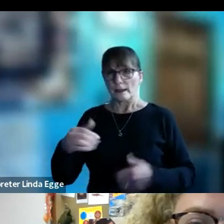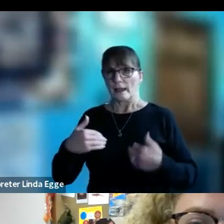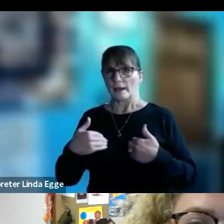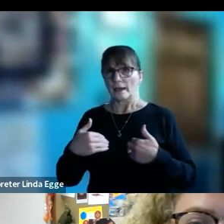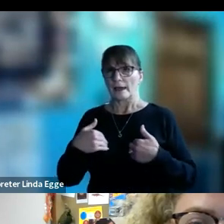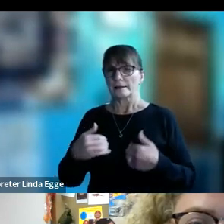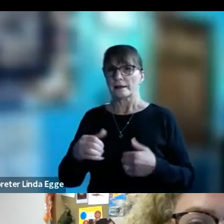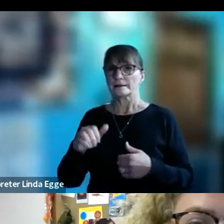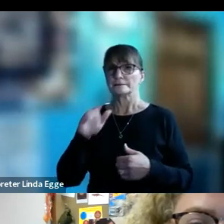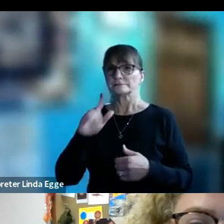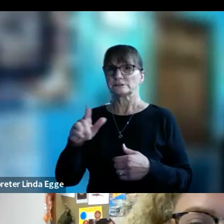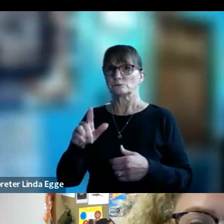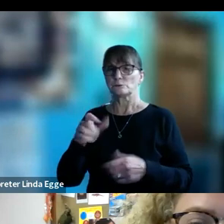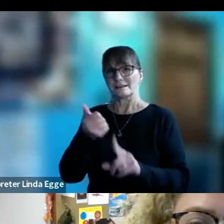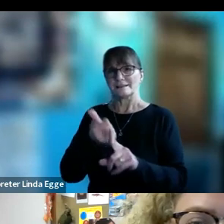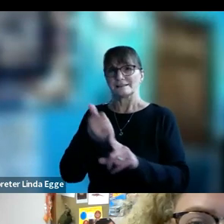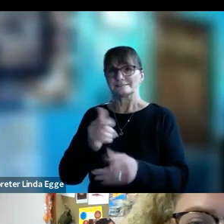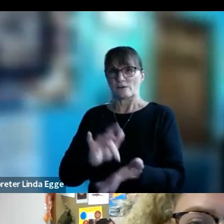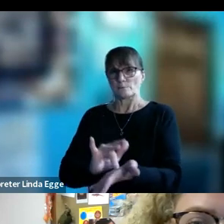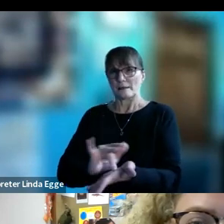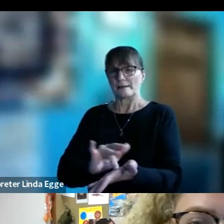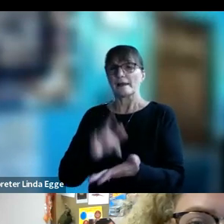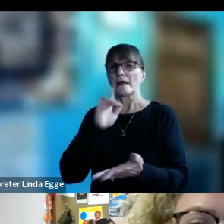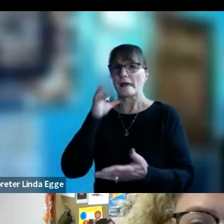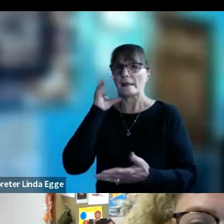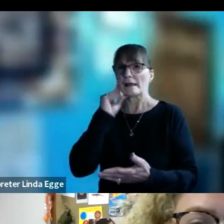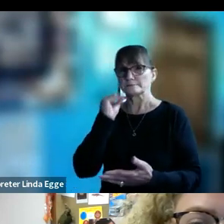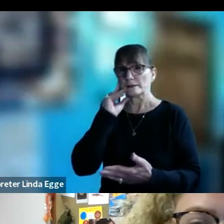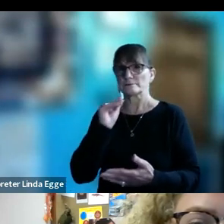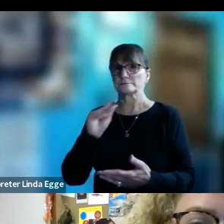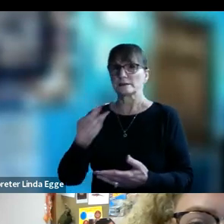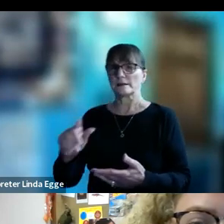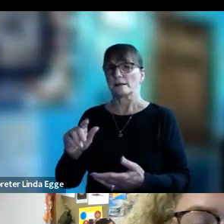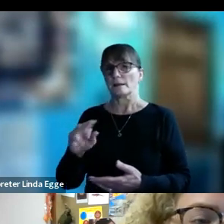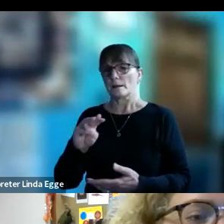e intenta automedicarse y experimenta una psicosis inducida por la metanfetamina,